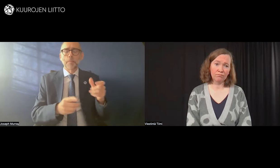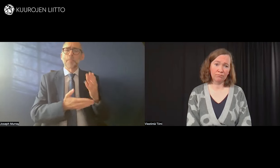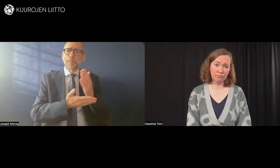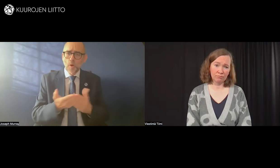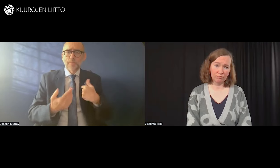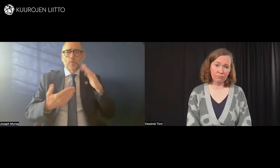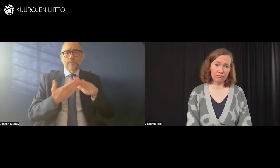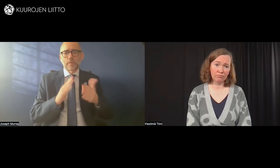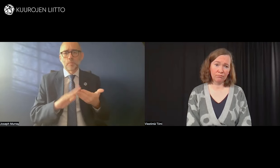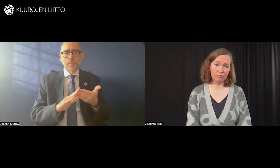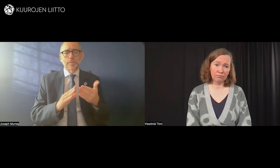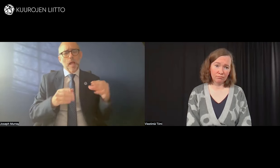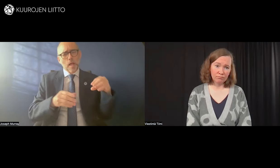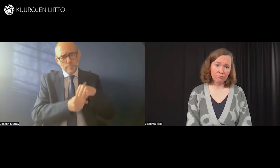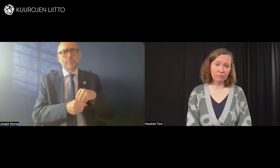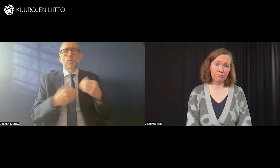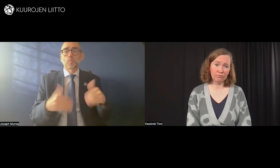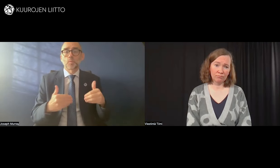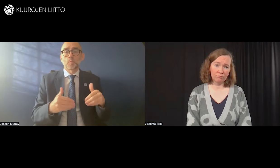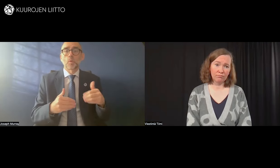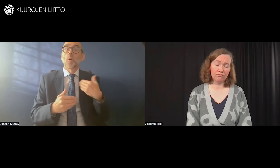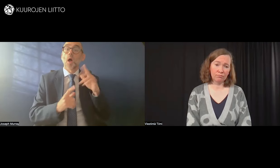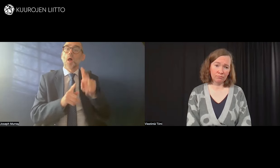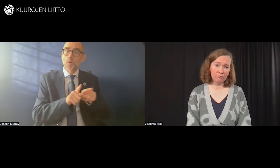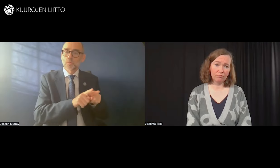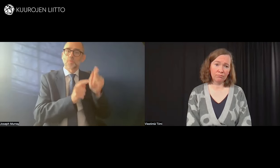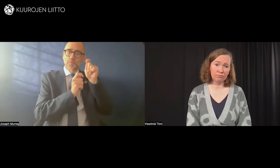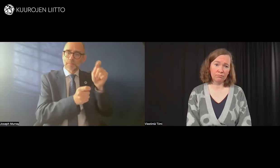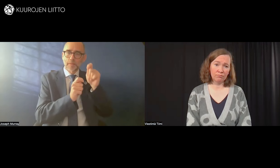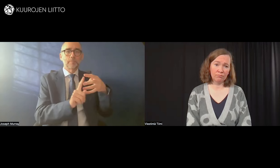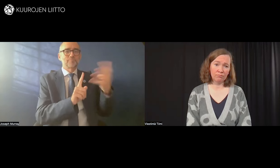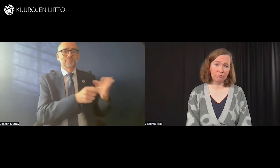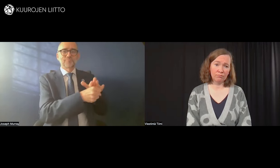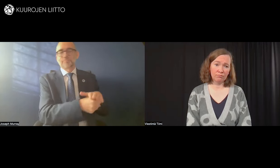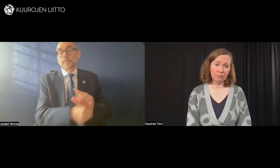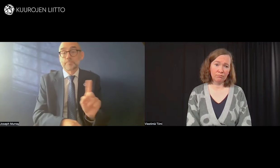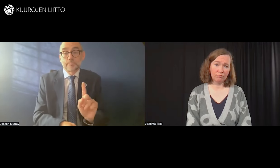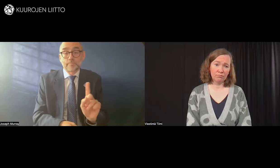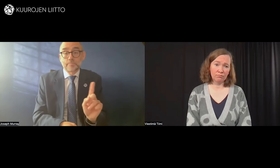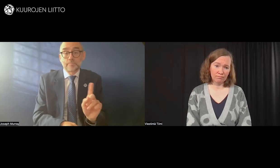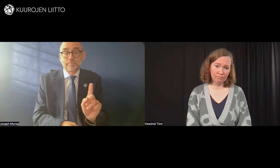He ovat vahvasti osa yhteisöämme. Heitäkin on kunnioitettava, eikä heitä tule syrjiä.